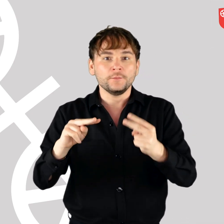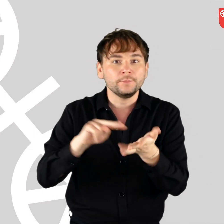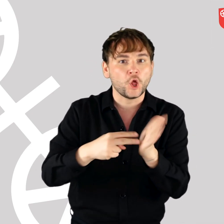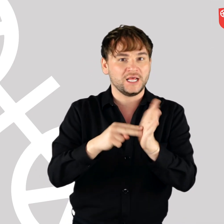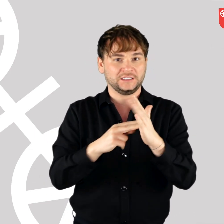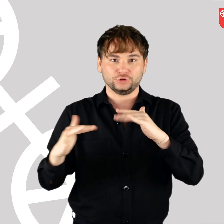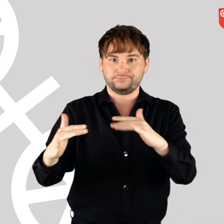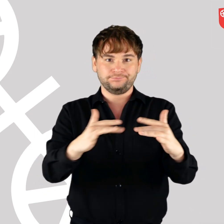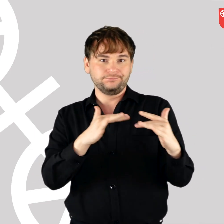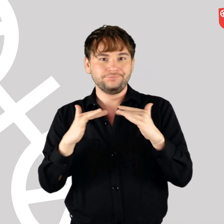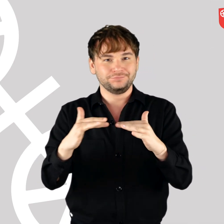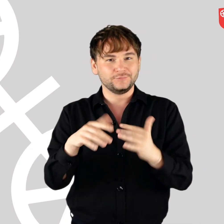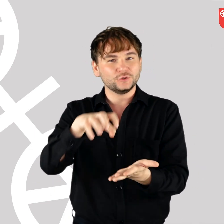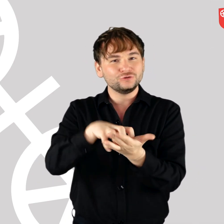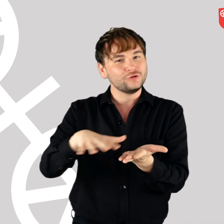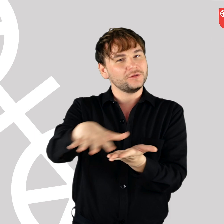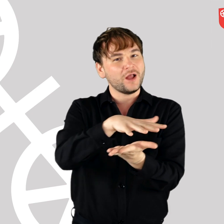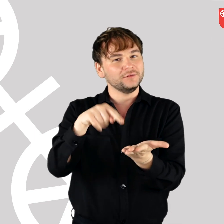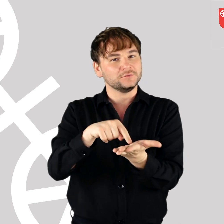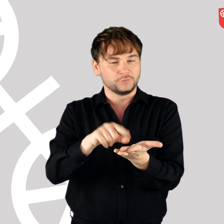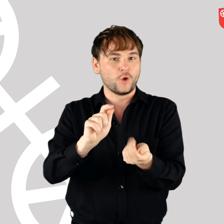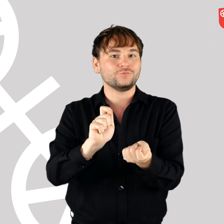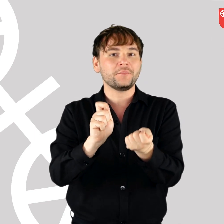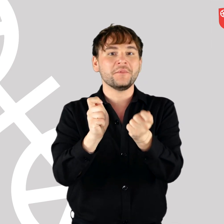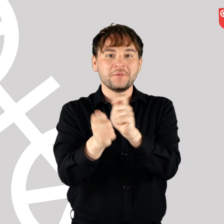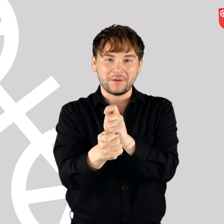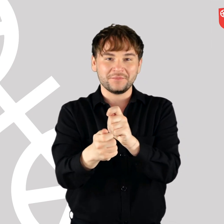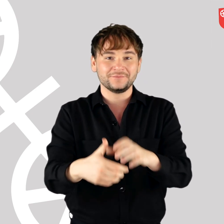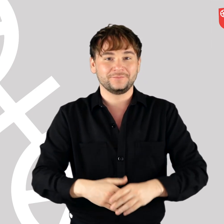denn politische Auseinandersetzungen veränderten die Bedeutung der Stadt